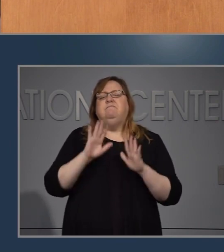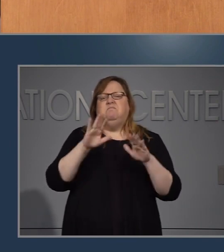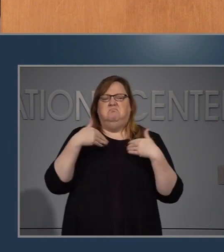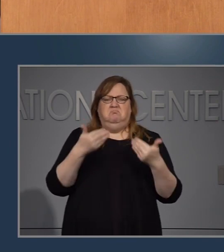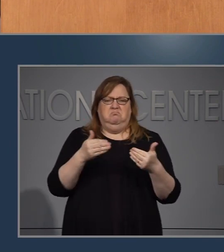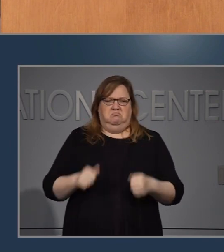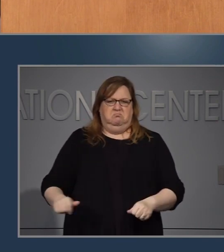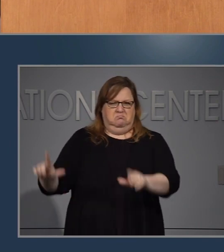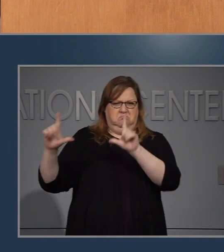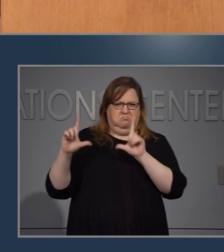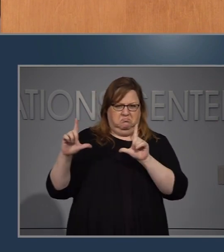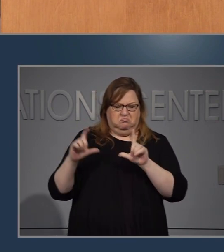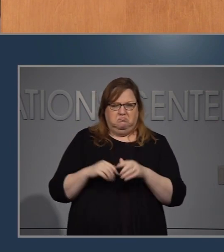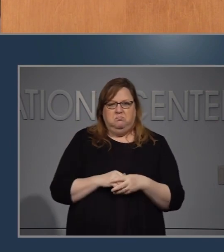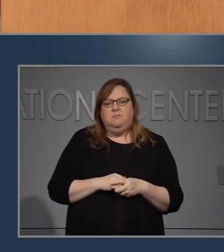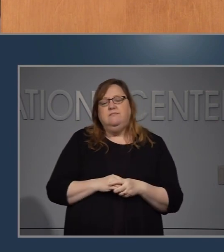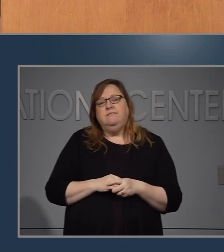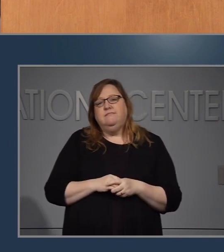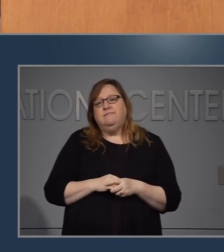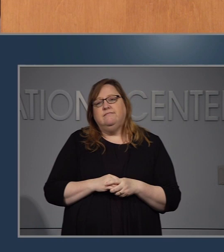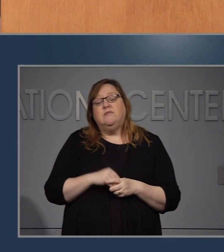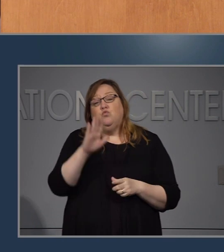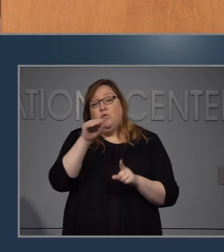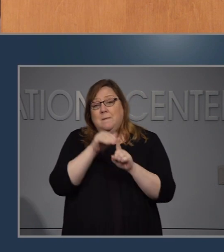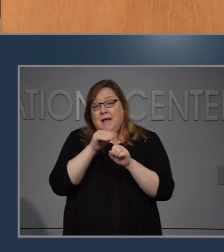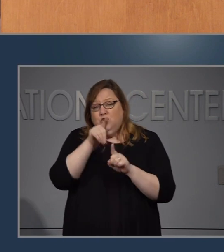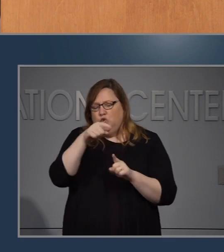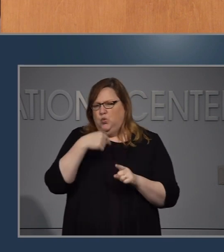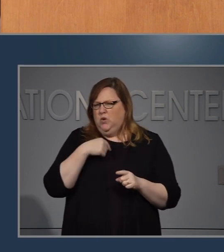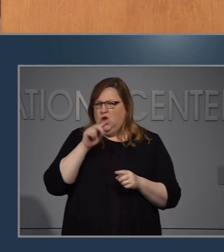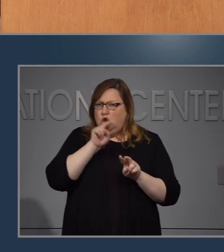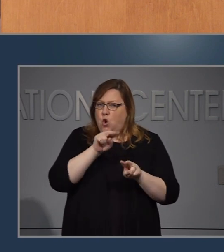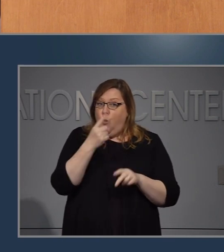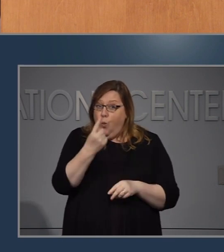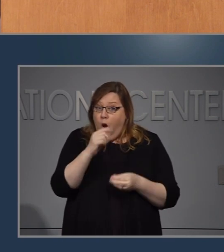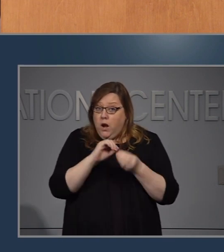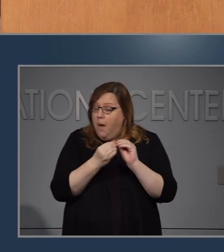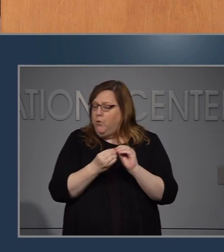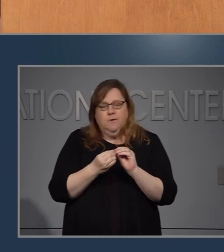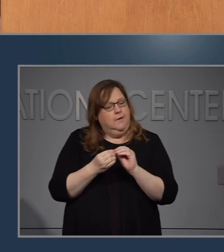combinación de métricas basadas en datos de salud Pública y días de la Casa Blanca.